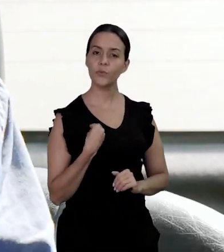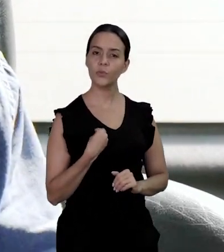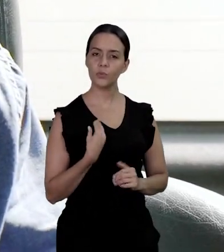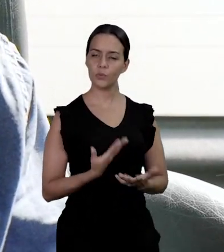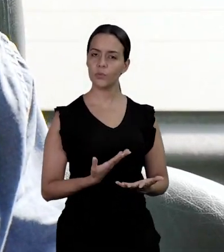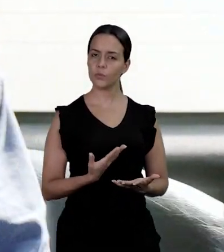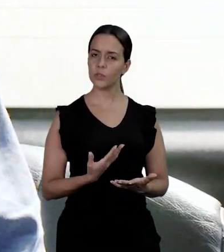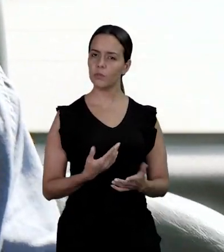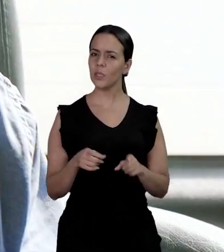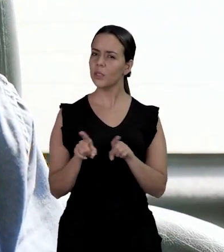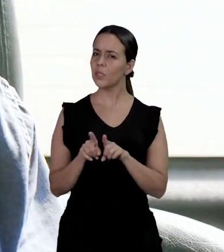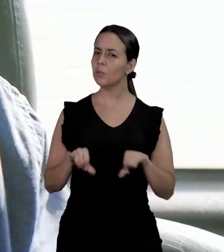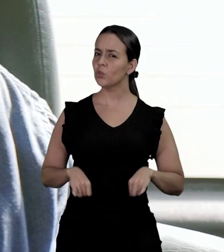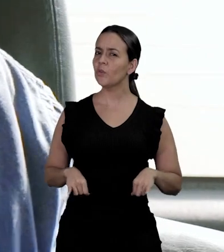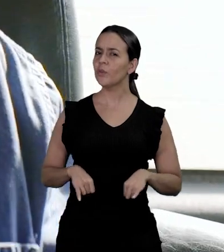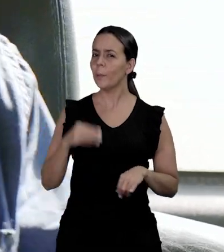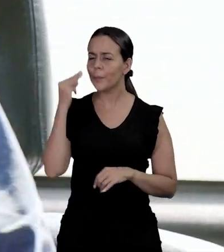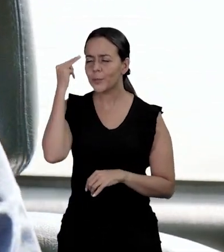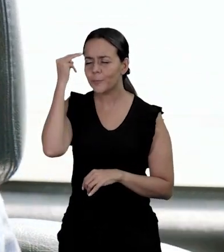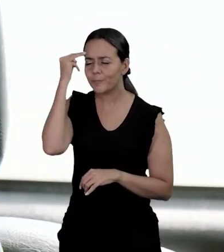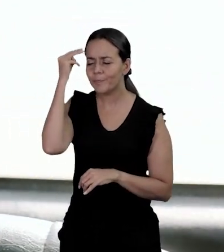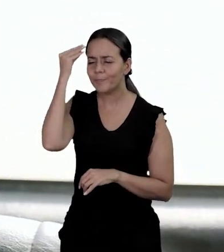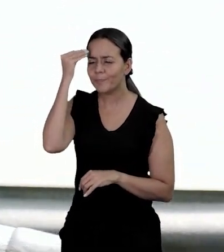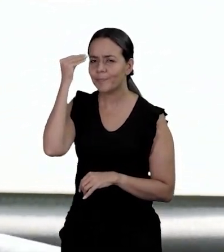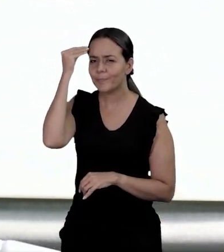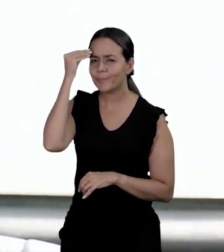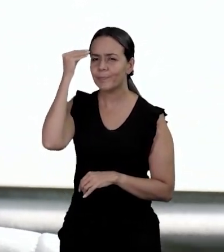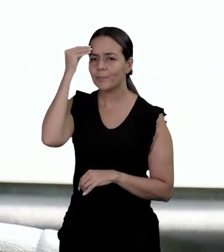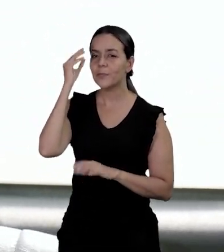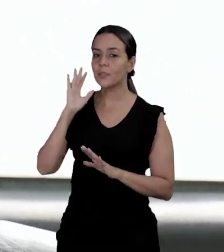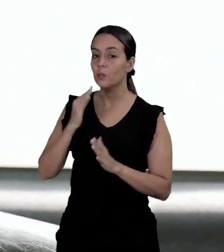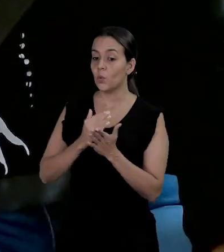eu acho que parte do sofrimento psíquico vem daí, inclusive.